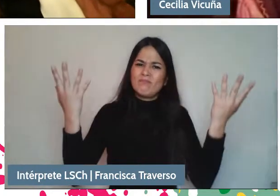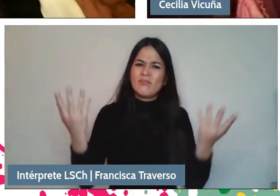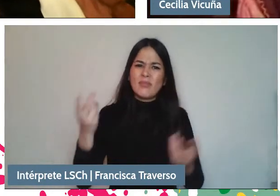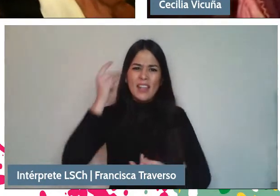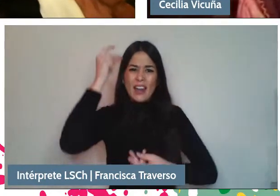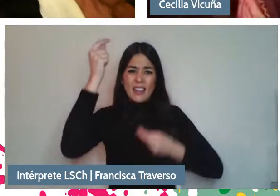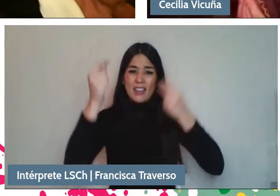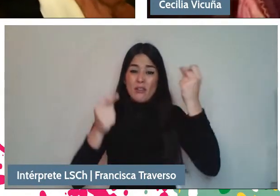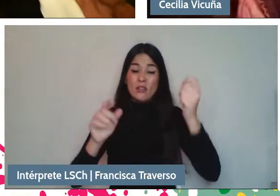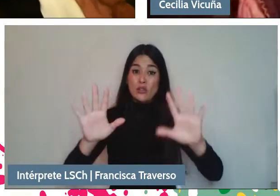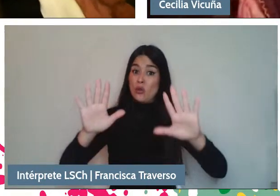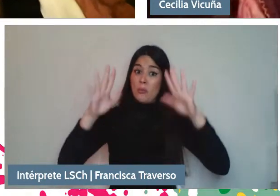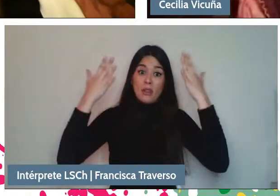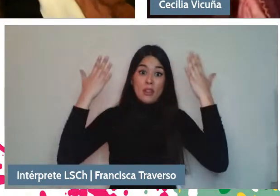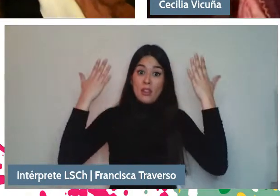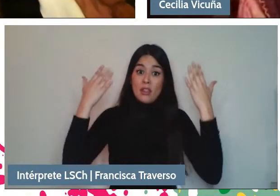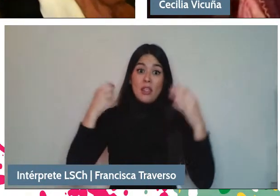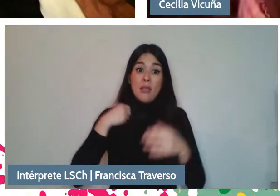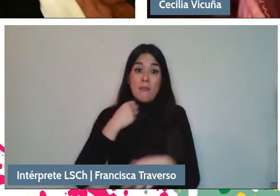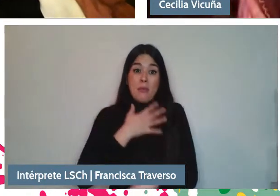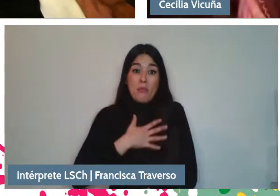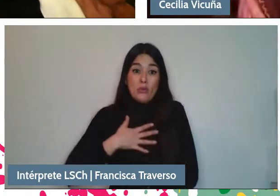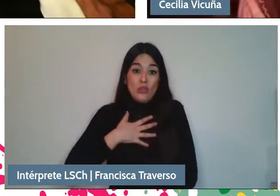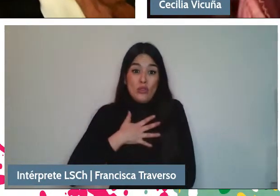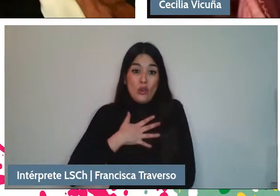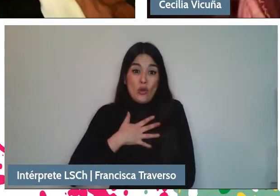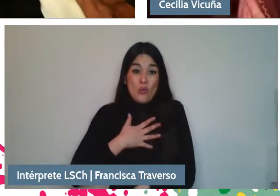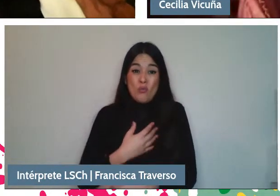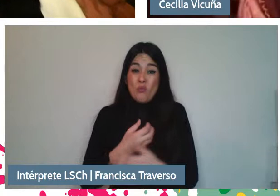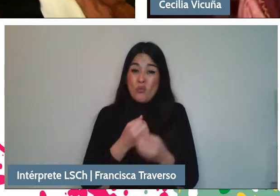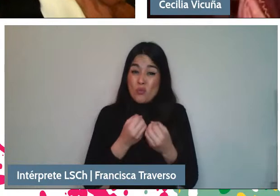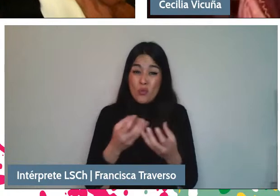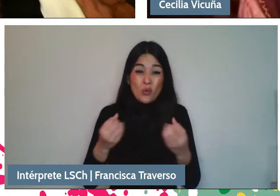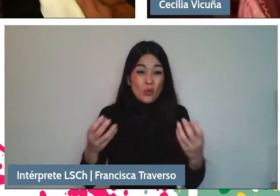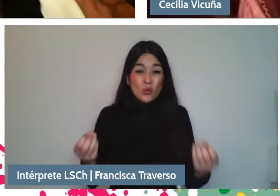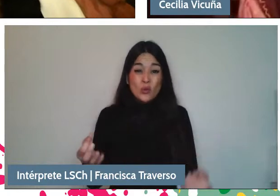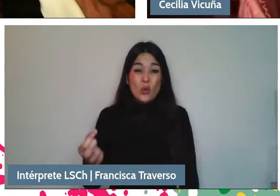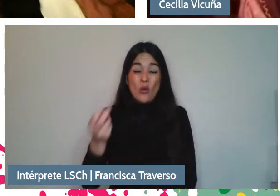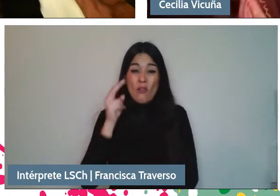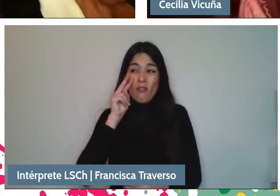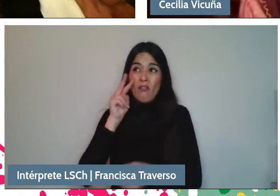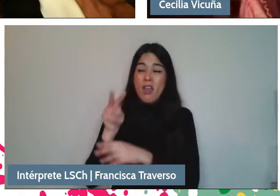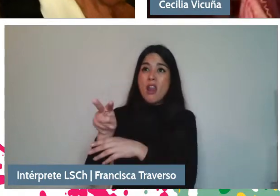A mí me sorprende mucho y me emociona mucho ver esa esencia de los chilenos